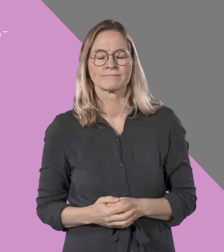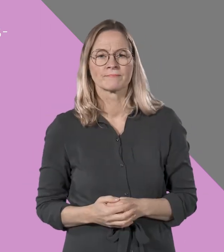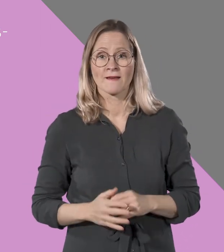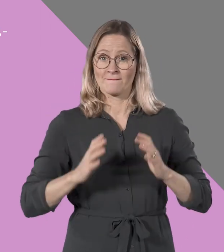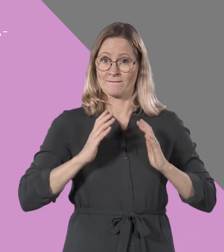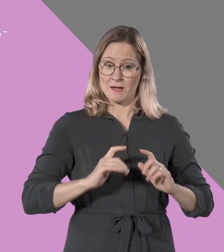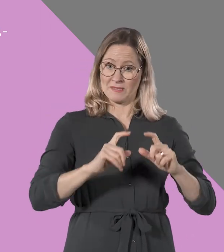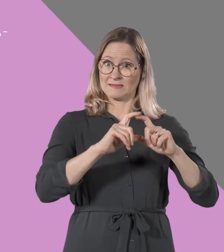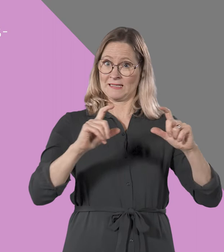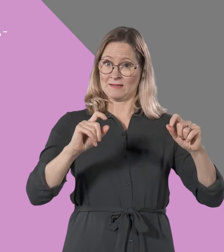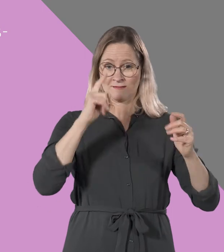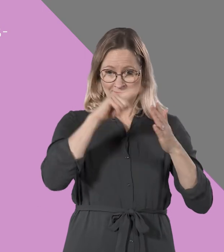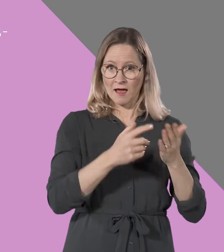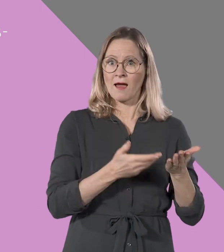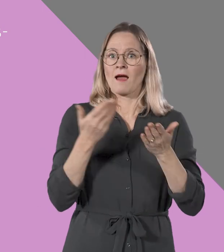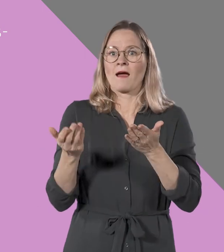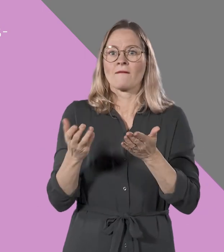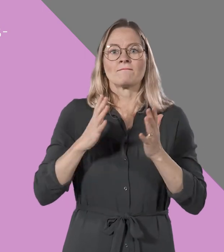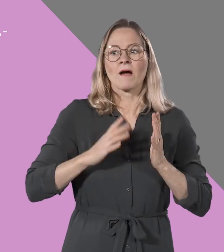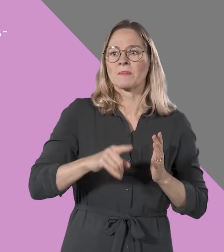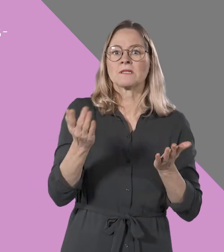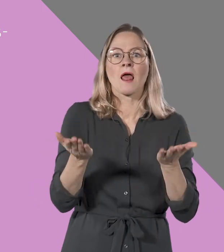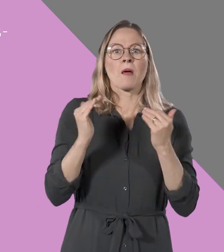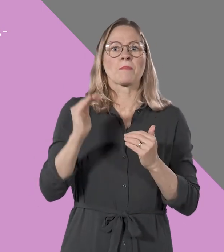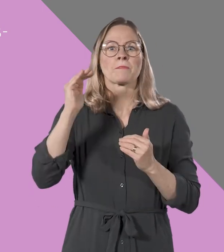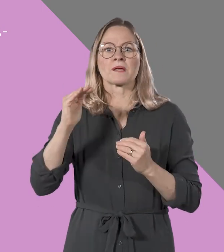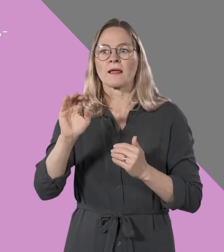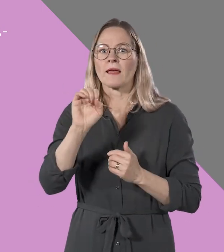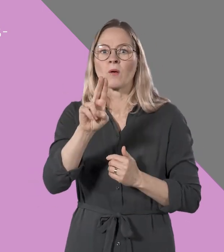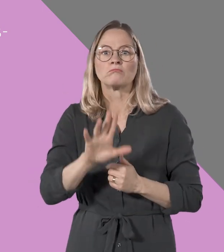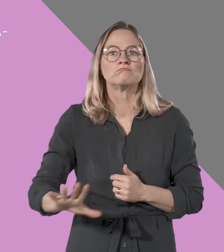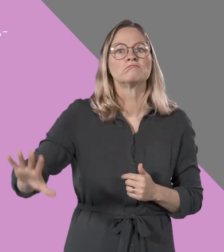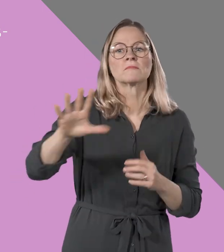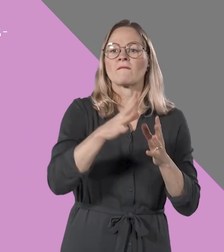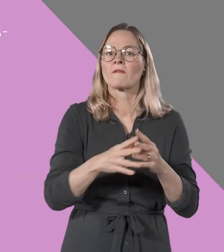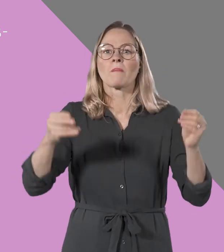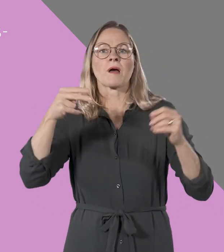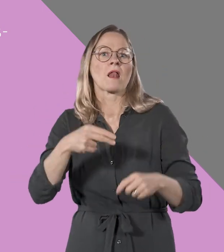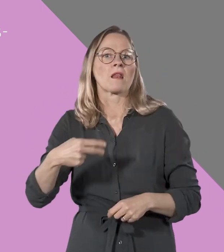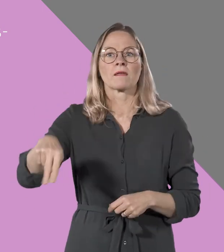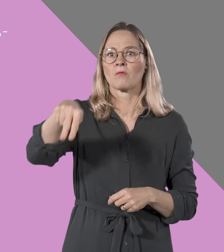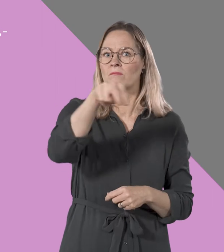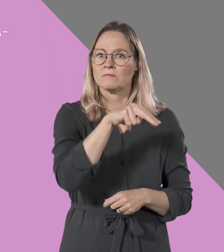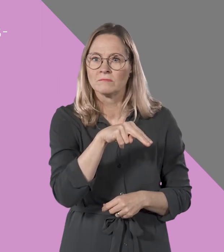Vammaiskortti helpottaisi vammaisten vapaata liikkuvuutta EU:ssa, -